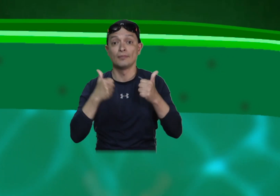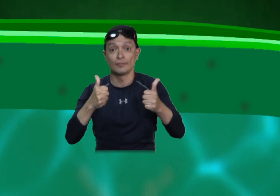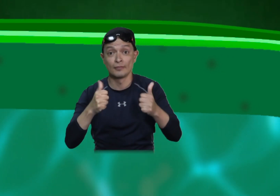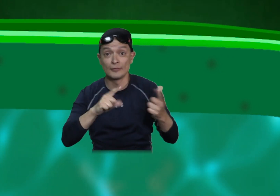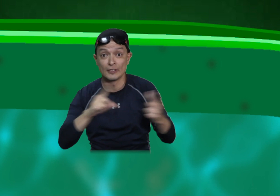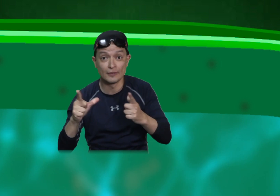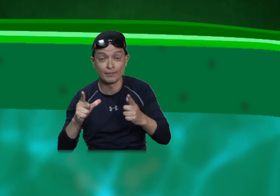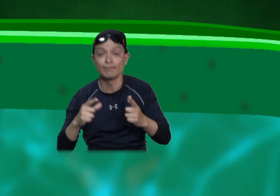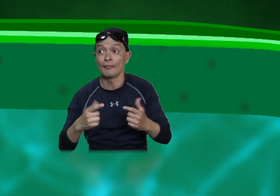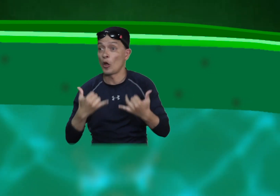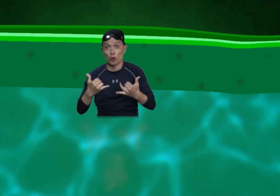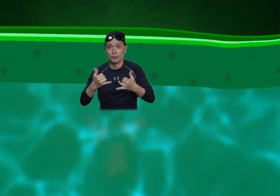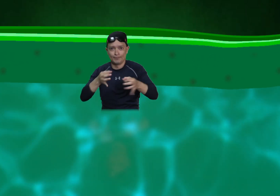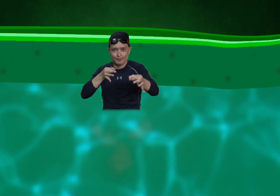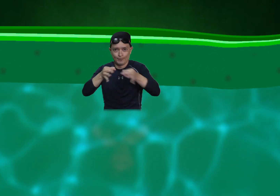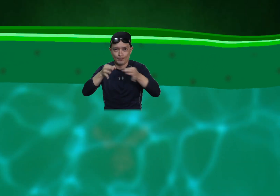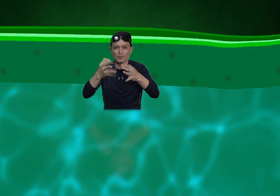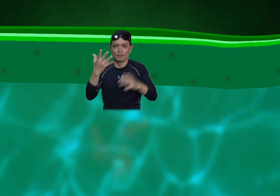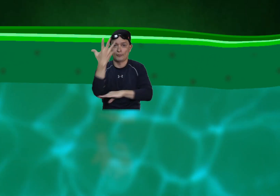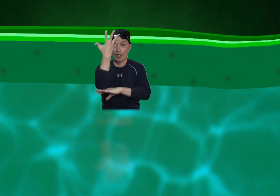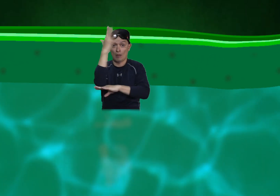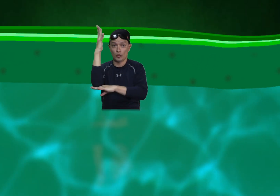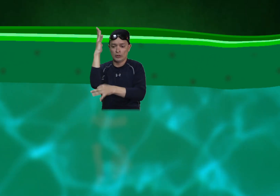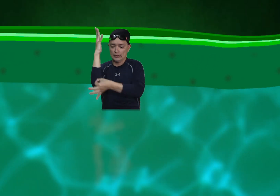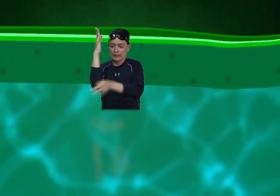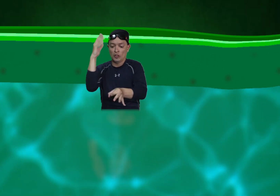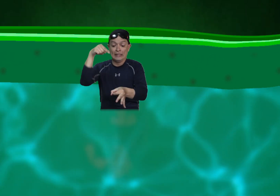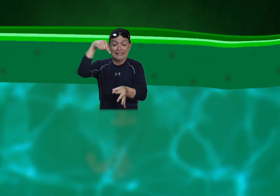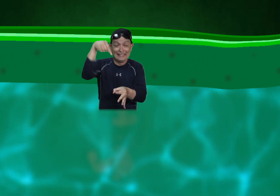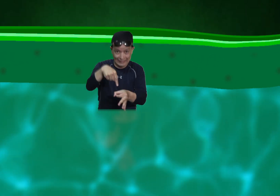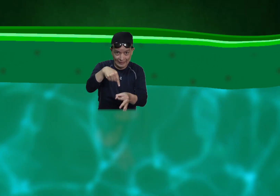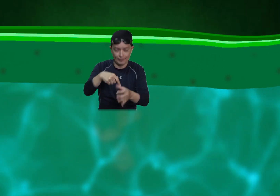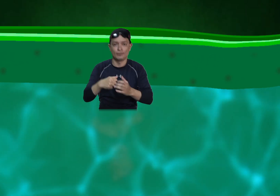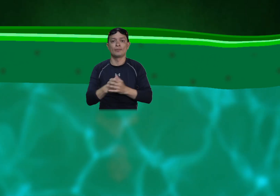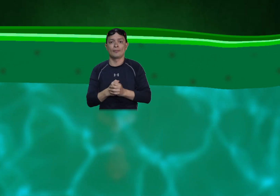Muy bien ¿listos? Seguiré explicándoles algunos aspectos de la célula vegetal, que es donde estoy ahora.